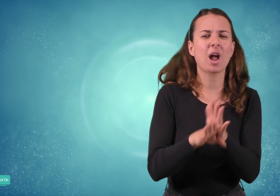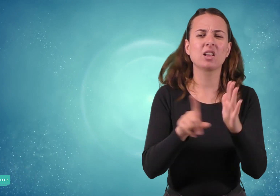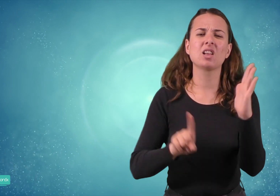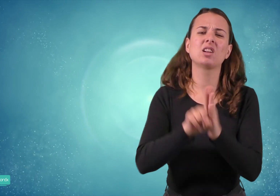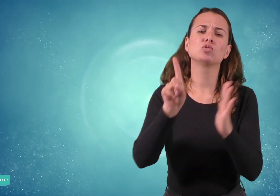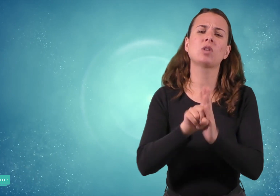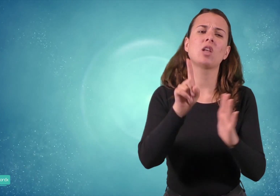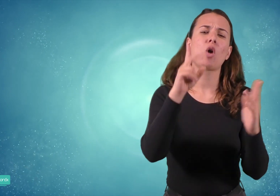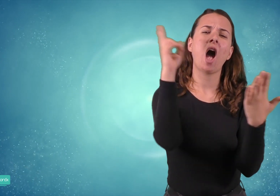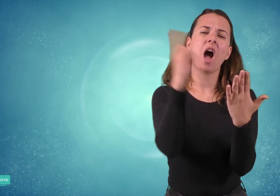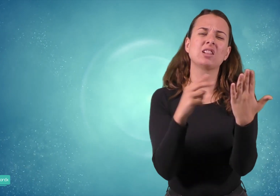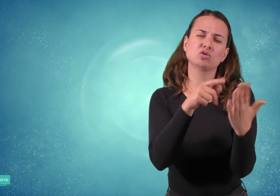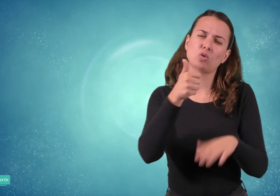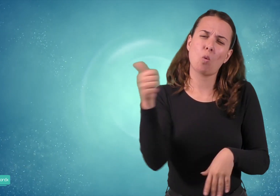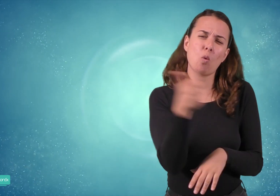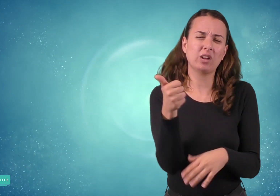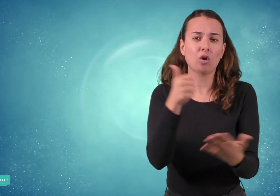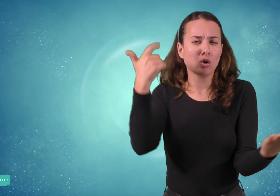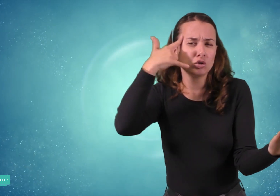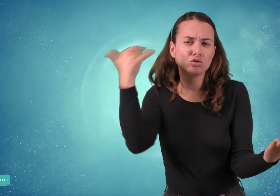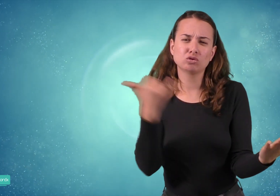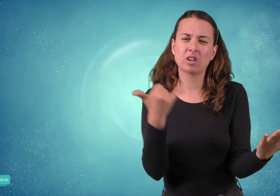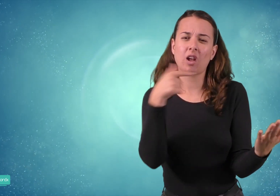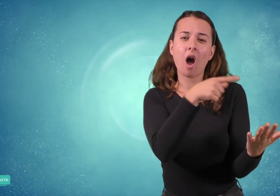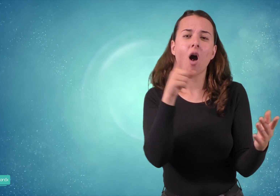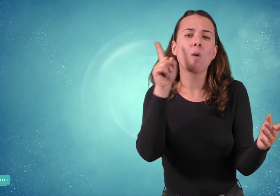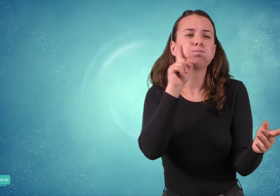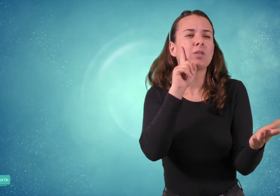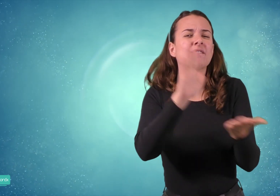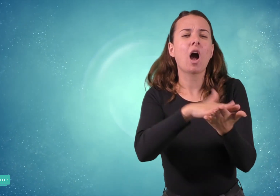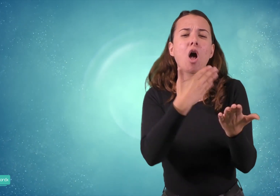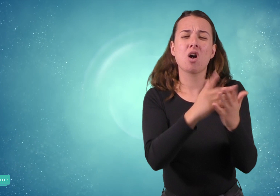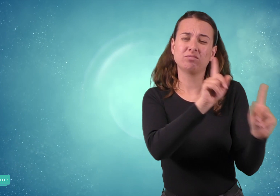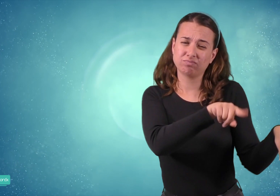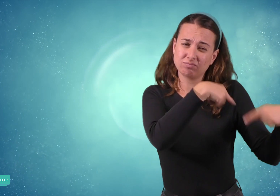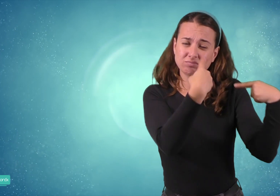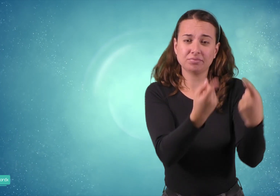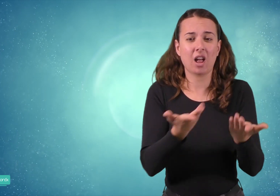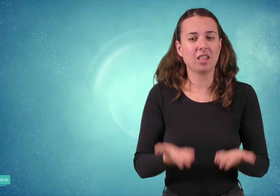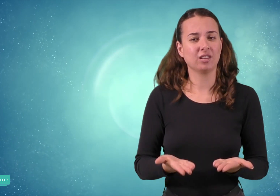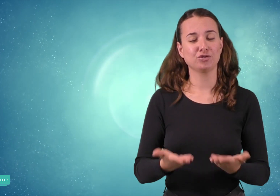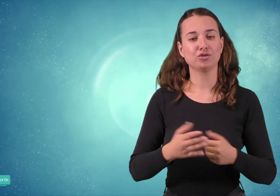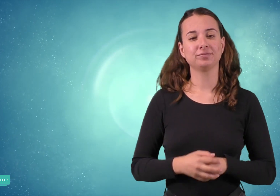a risultati artistici unici, grandiosi, geniali e senza tempo.